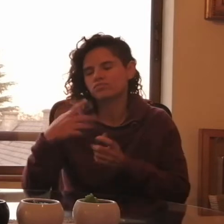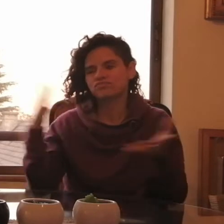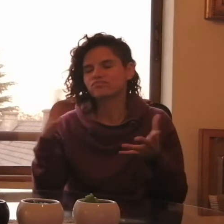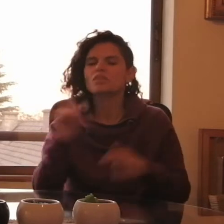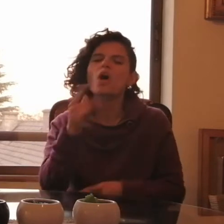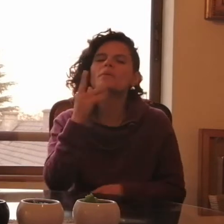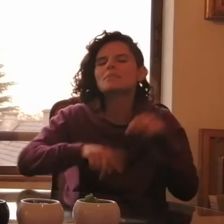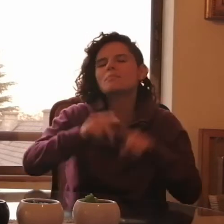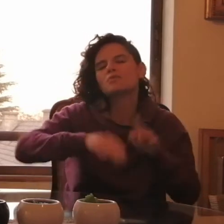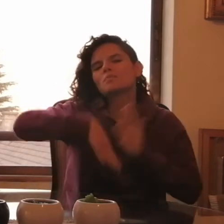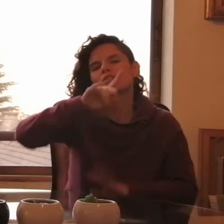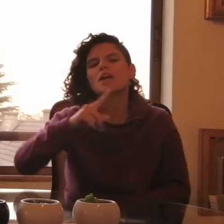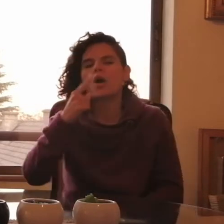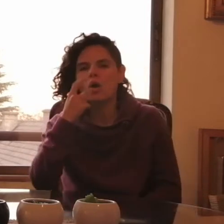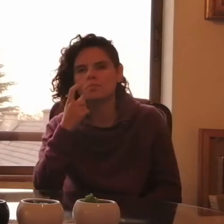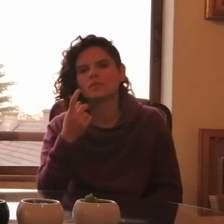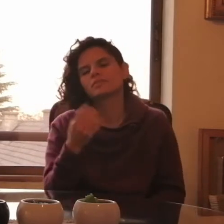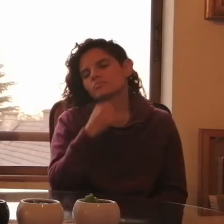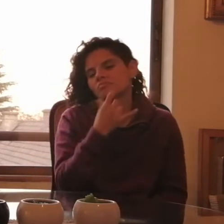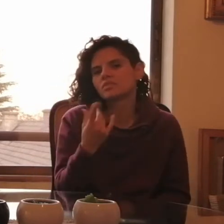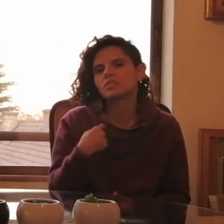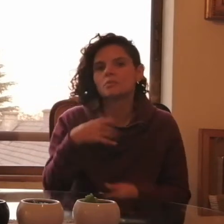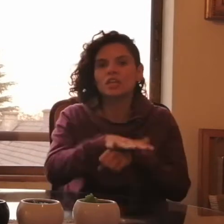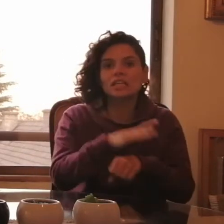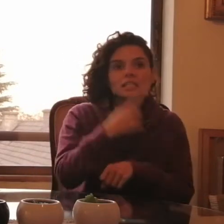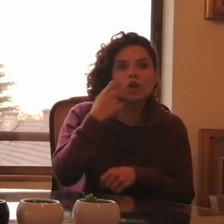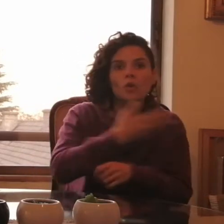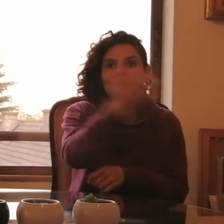deben ser 15 y son 3 mujeres entonces en realidad mis hermanos también los dos